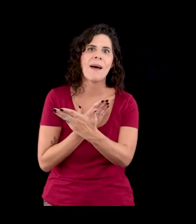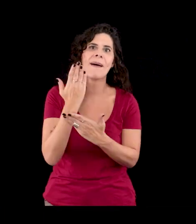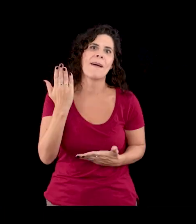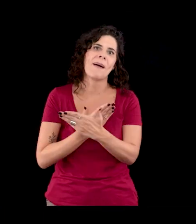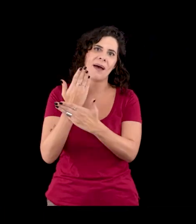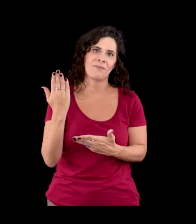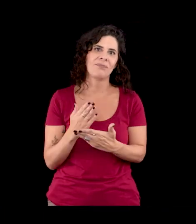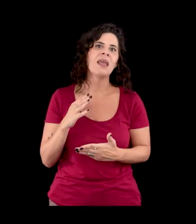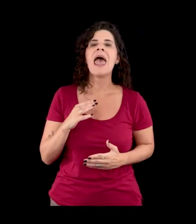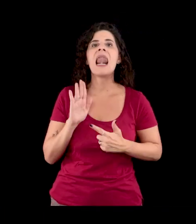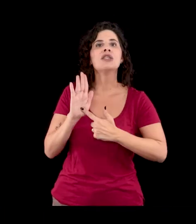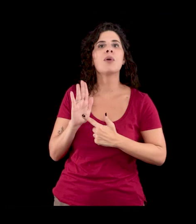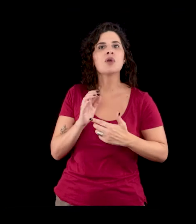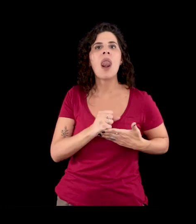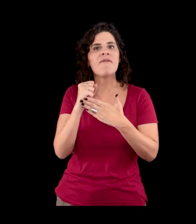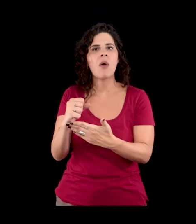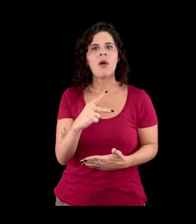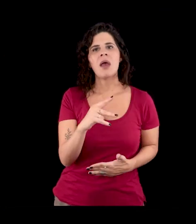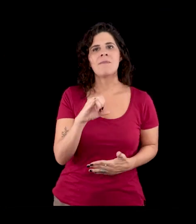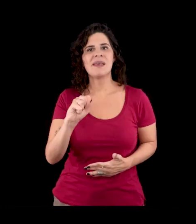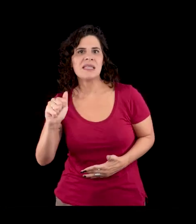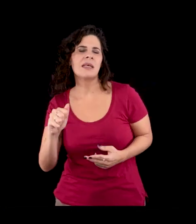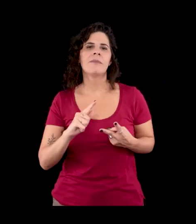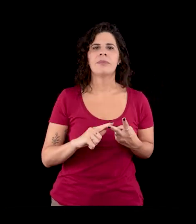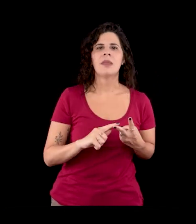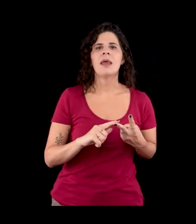expôs o Pisa, expôs o Sérgio Camargo, Waltercio Caldas.